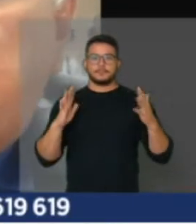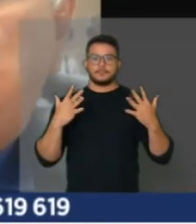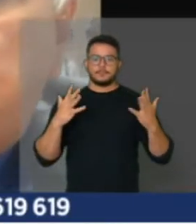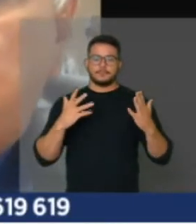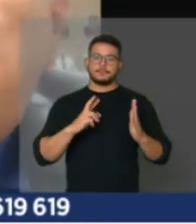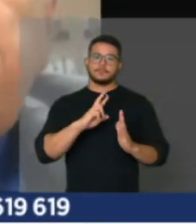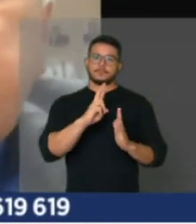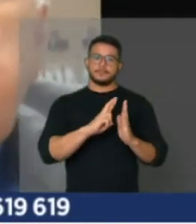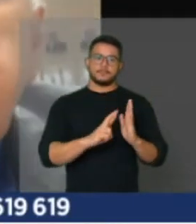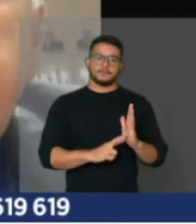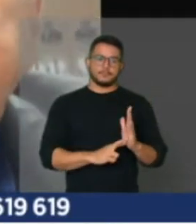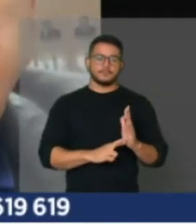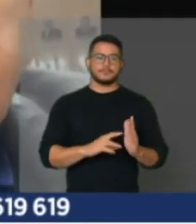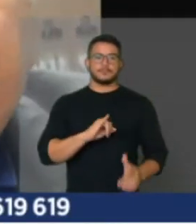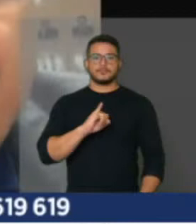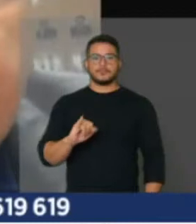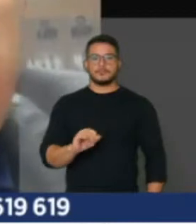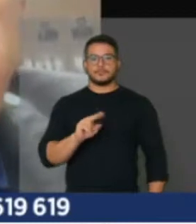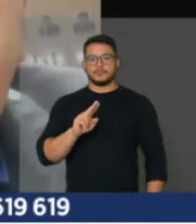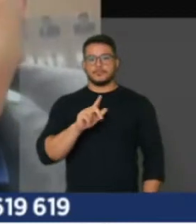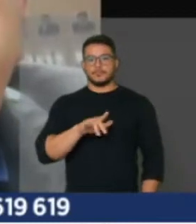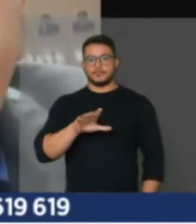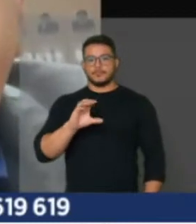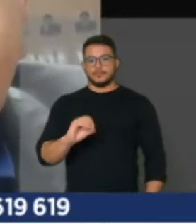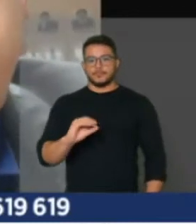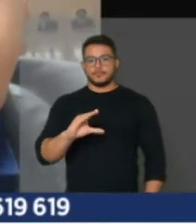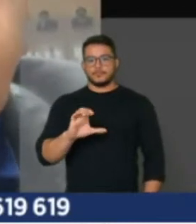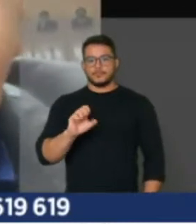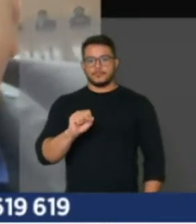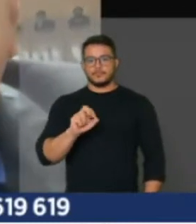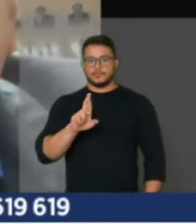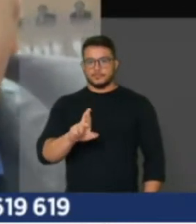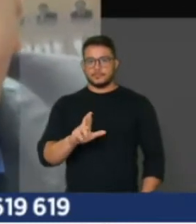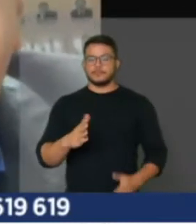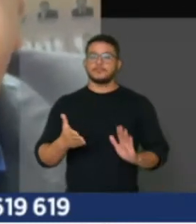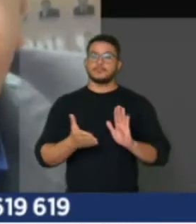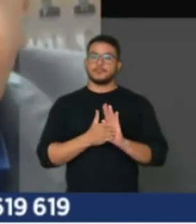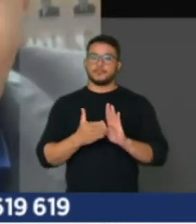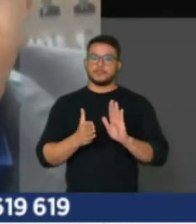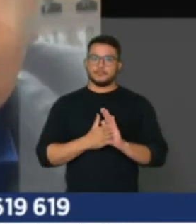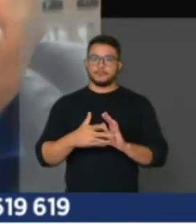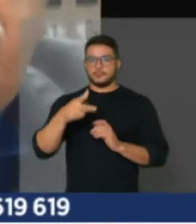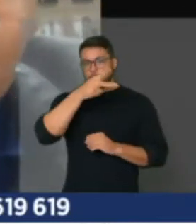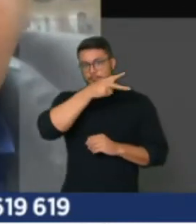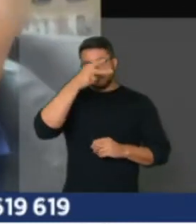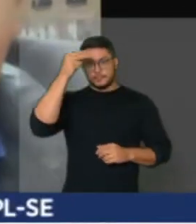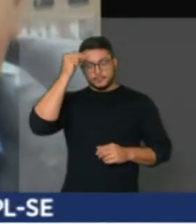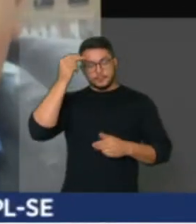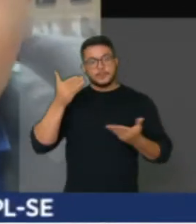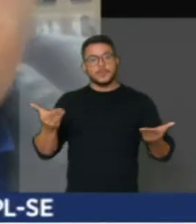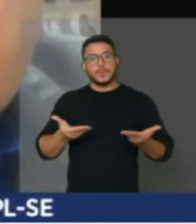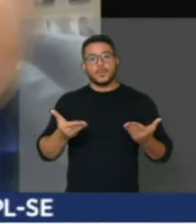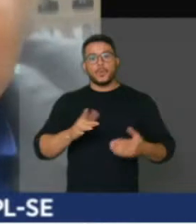SAR... PARABÉNS AOS PREFEITOS NESSE DIA DOS PREFEITOS. É A ORIENTAÇÃO DO PL DO NOSSO LÍDER DEPUTADO WELLINGTON